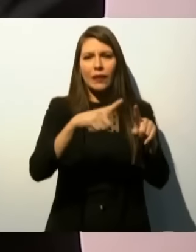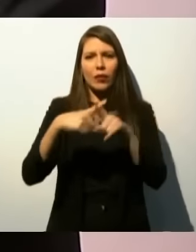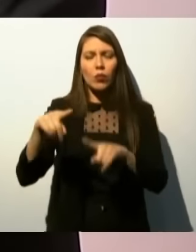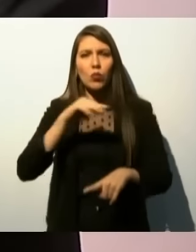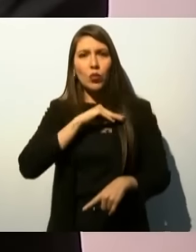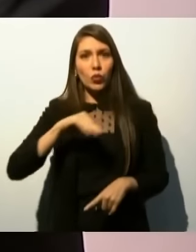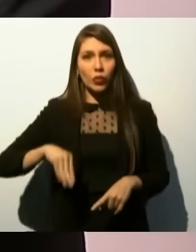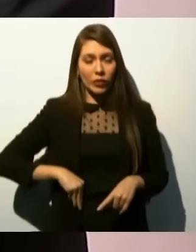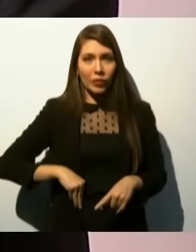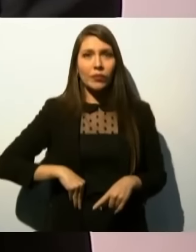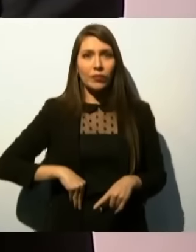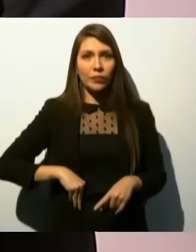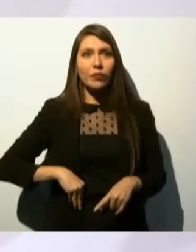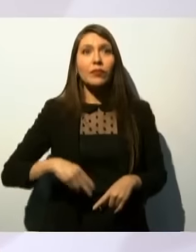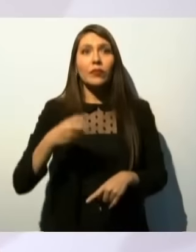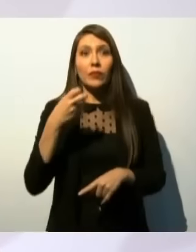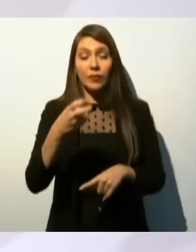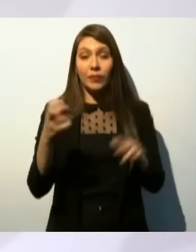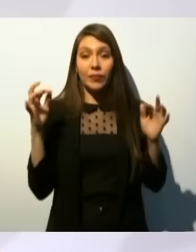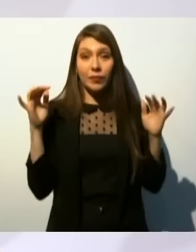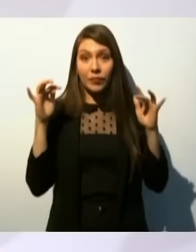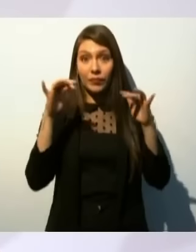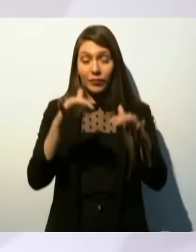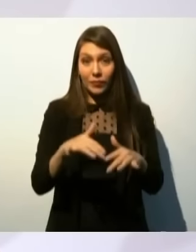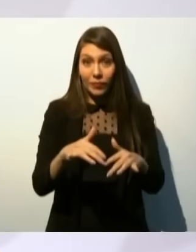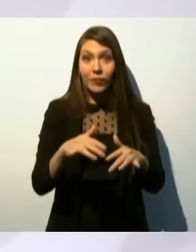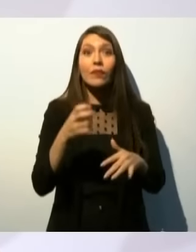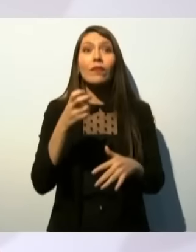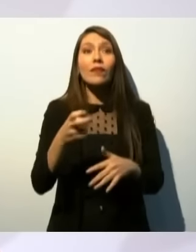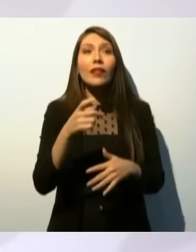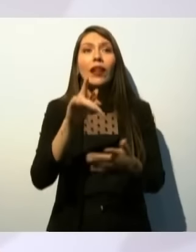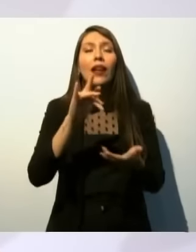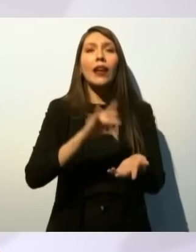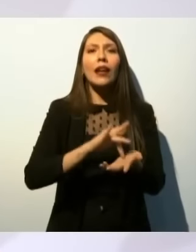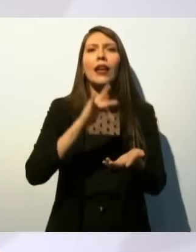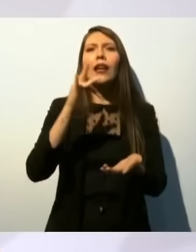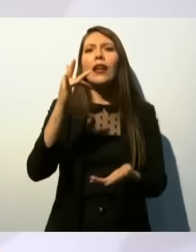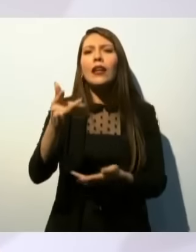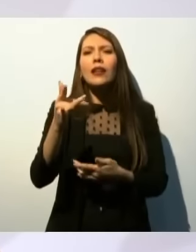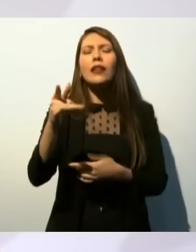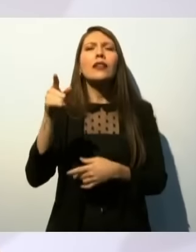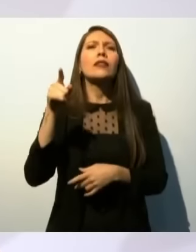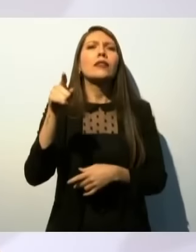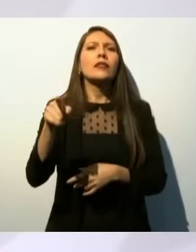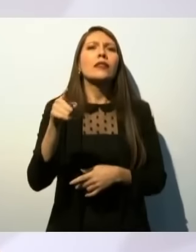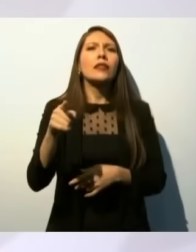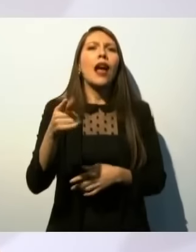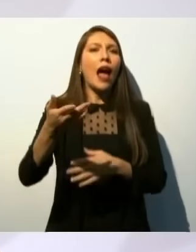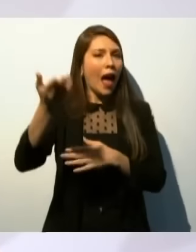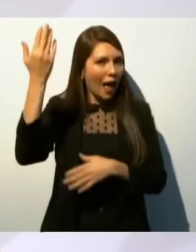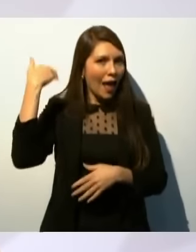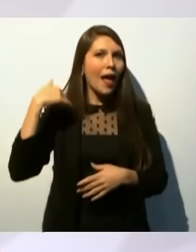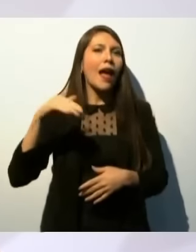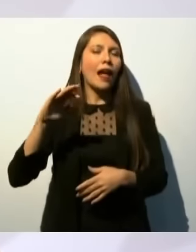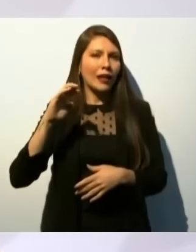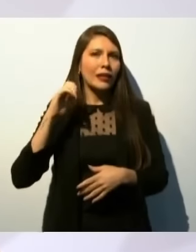municipalista que gracias a la sensibilidad de quien fue alcaldesa y creo que es es el